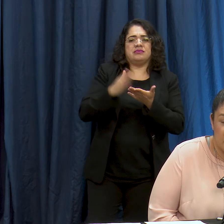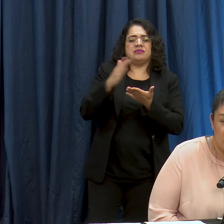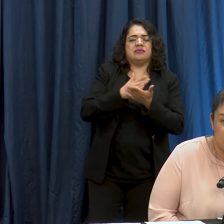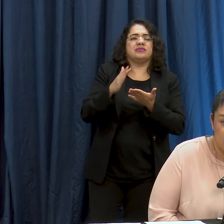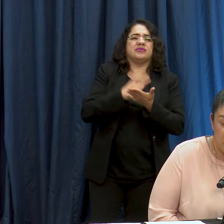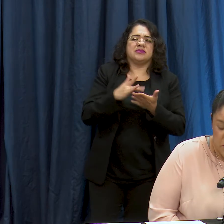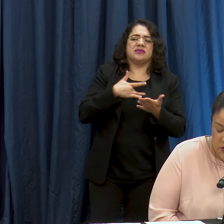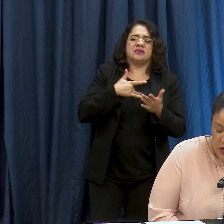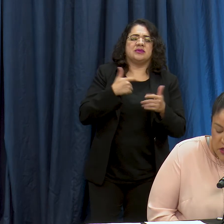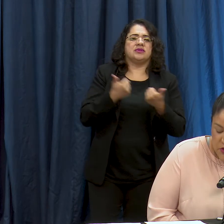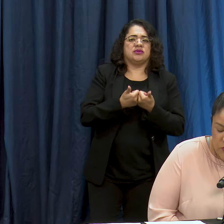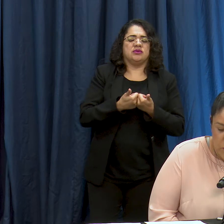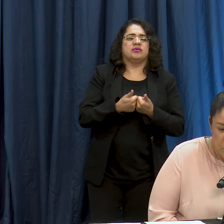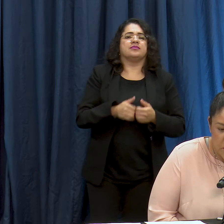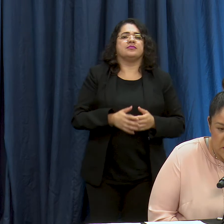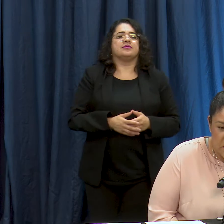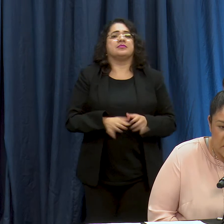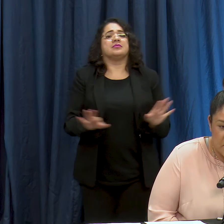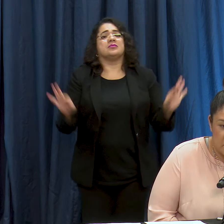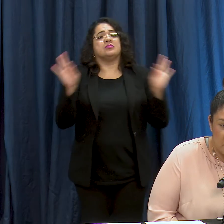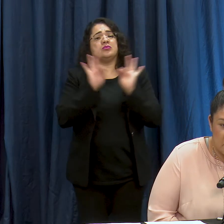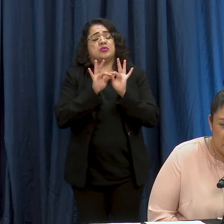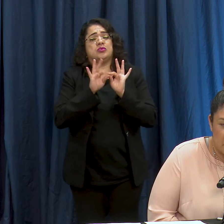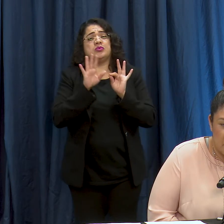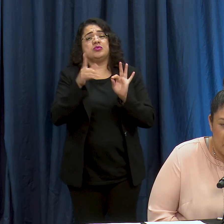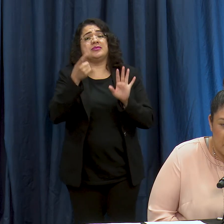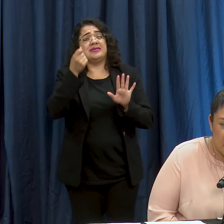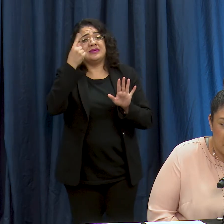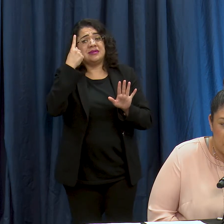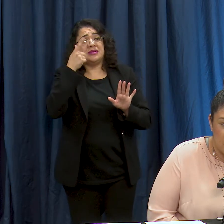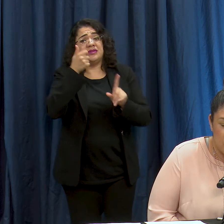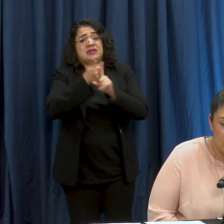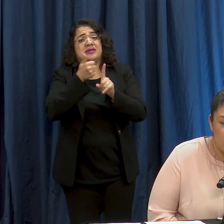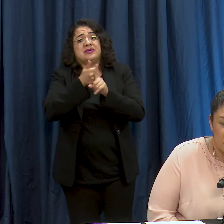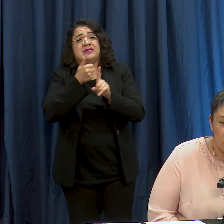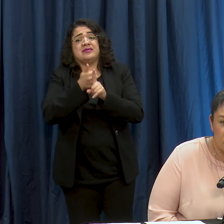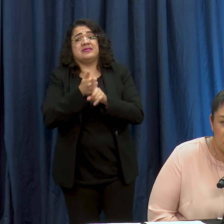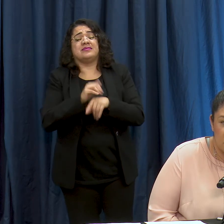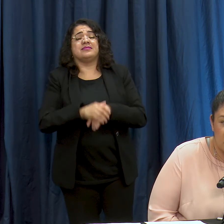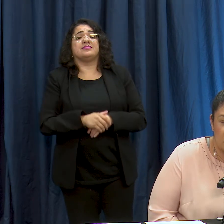son Joey knows sus me importante entender que no no meso knows residentes